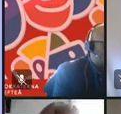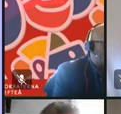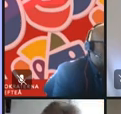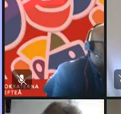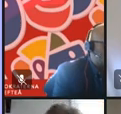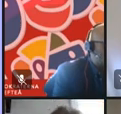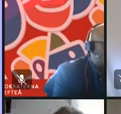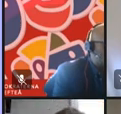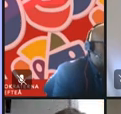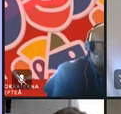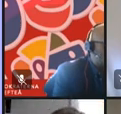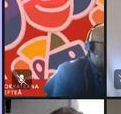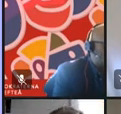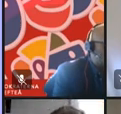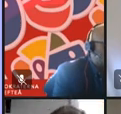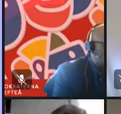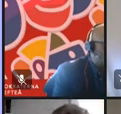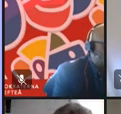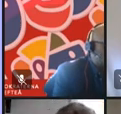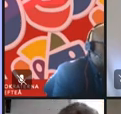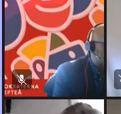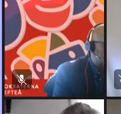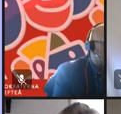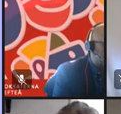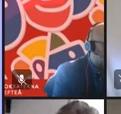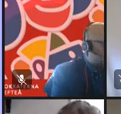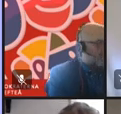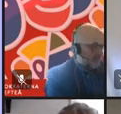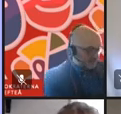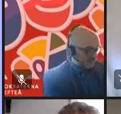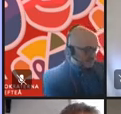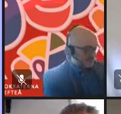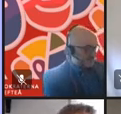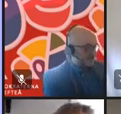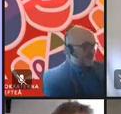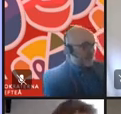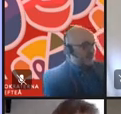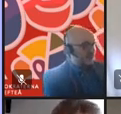Och att alla våra tjänster spöt ute Har tjänstepensionen att göra i dem som fångar upp på den här